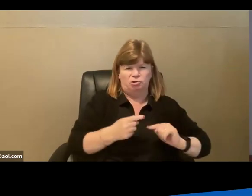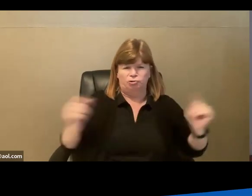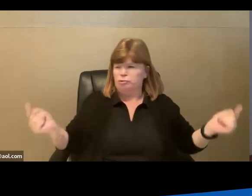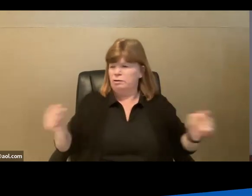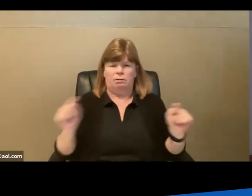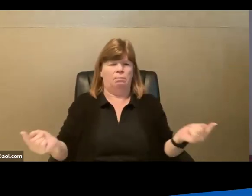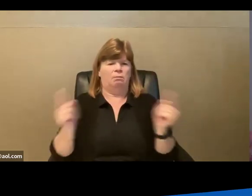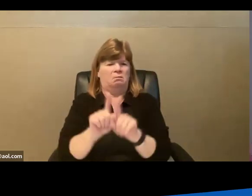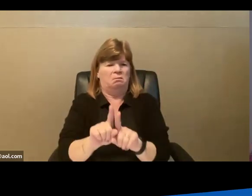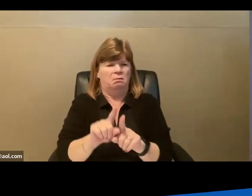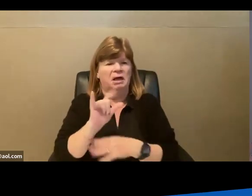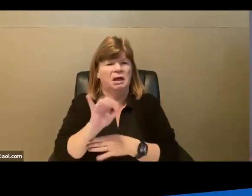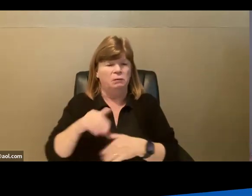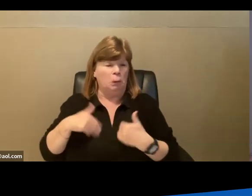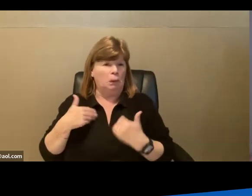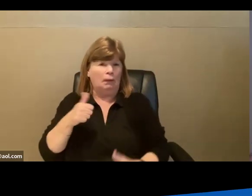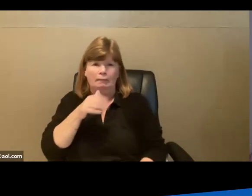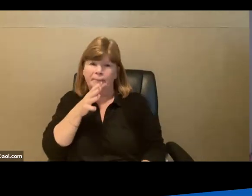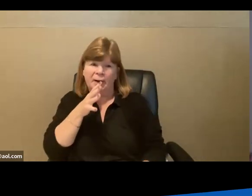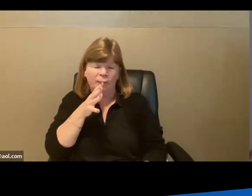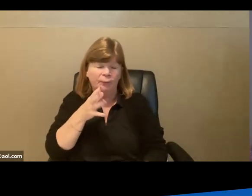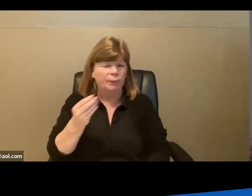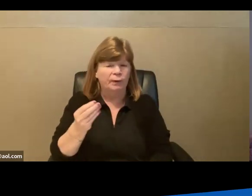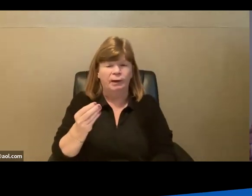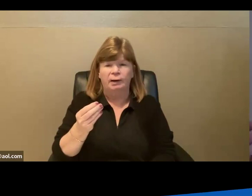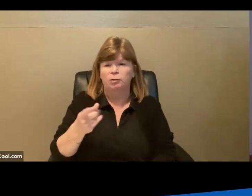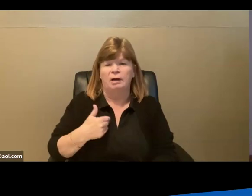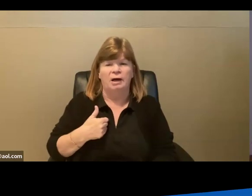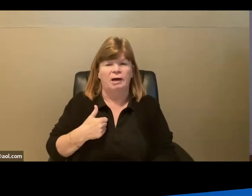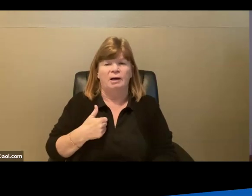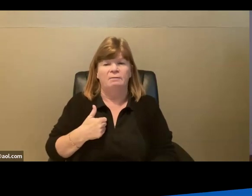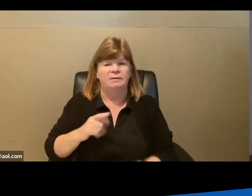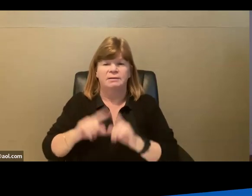Si eres una madre joven y tienes un tipo diferente de lesión o